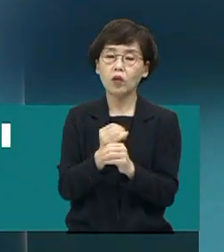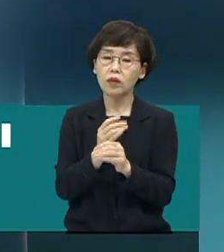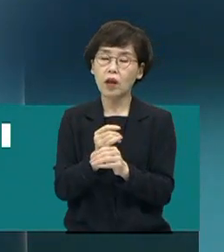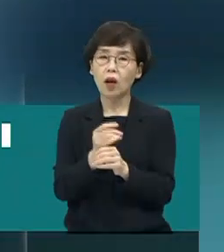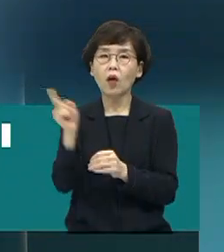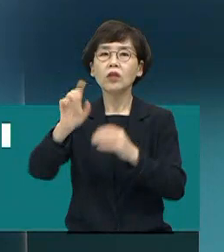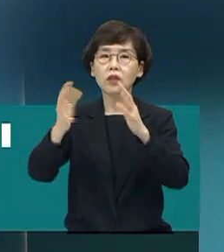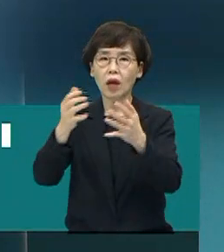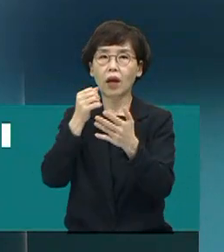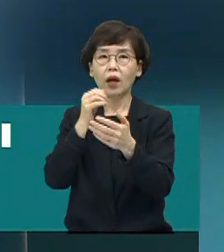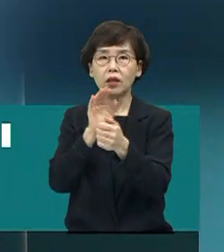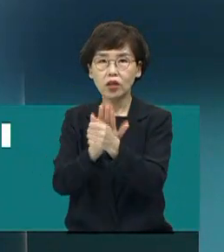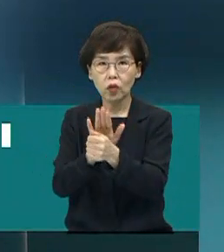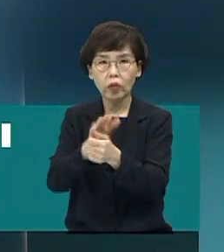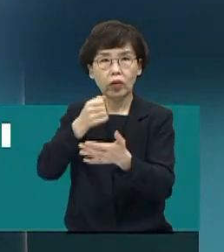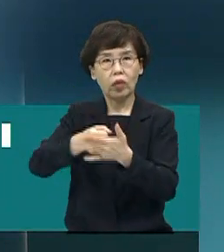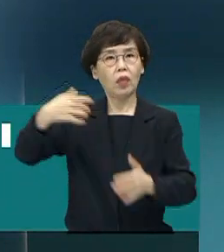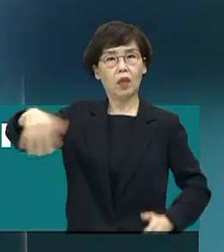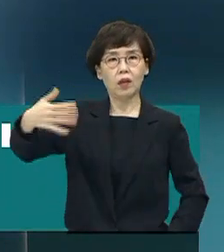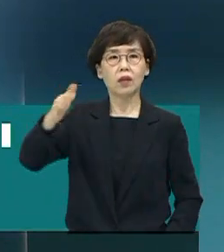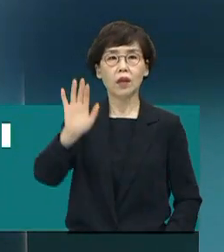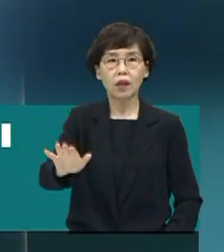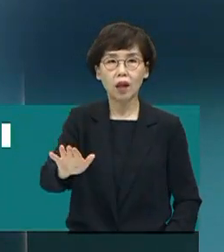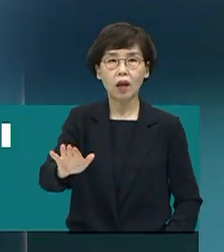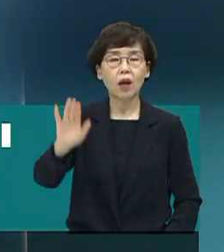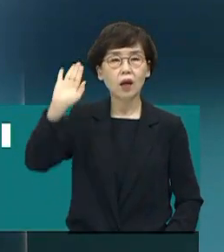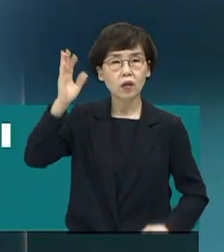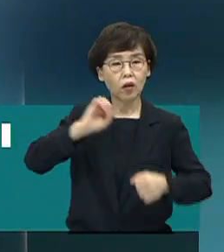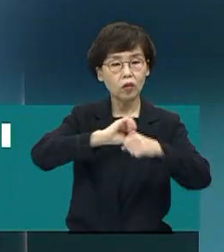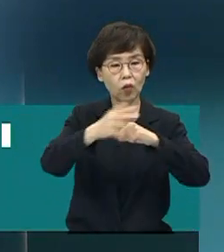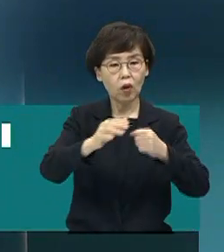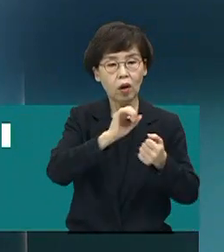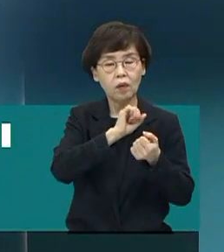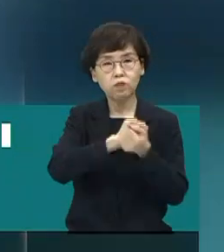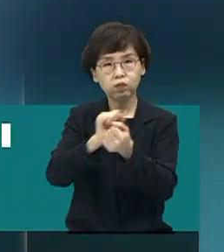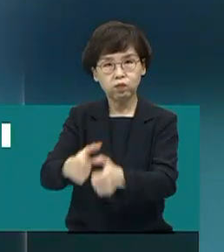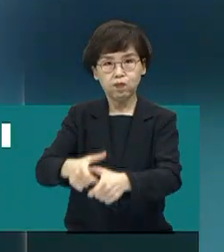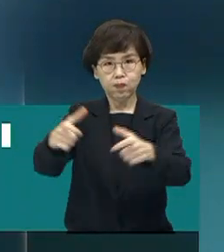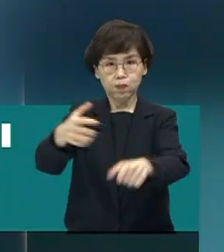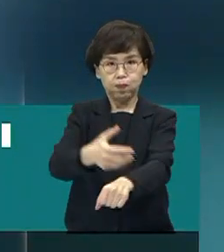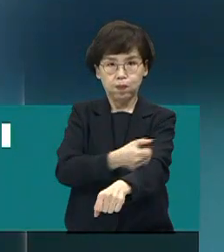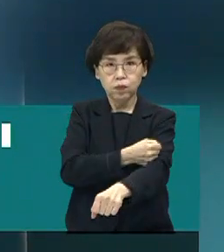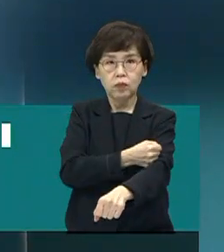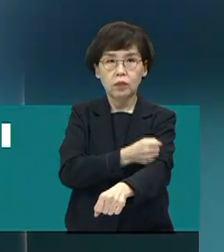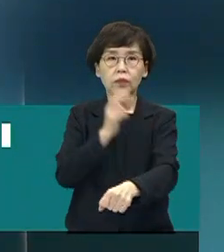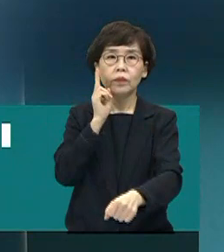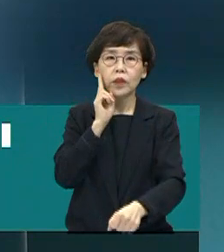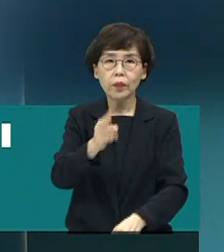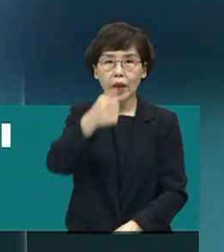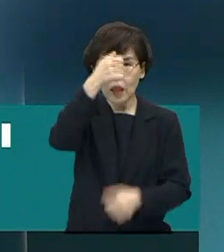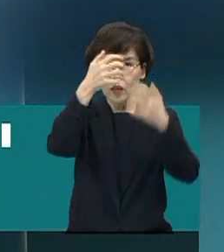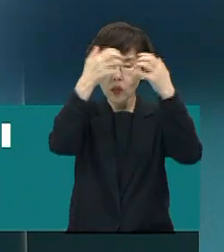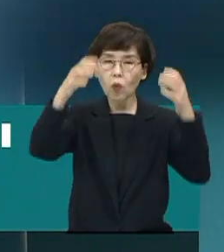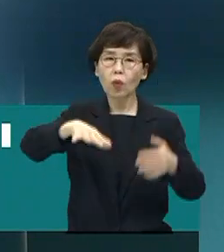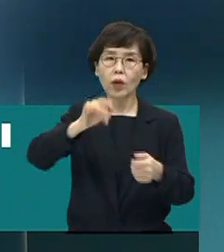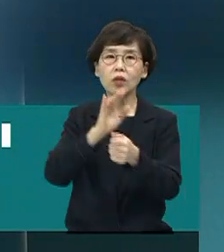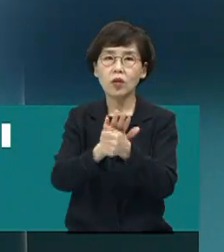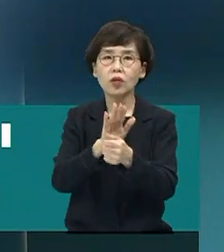언제 어느 나라에 지원할지는 아직 밝히지 않았는데 최근에 코로나19 피해가 극심한 인도가 우선 지원 대상으로 검토되고 있는 걸로 알려졌습니다. 워싱턴 김윤수 특파원입니다.